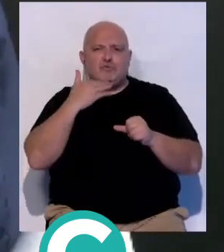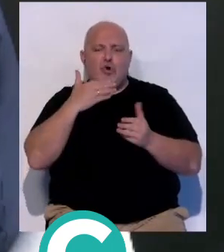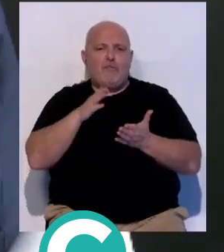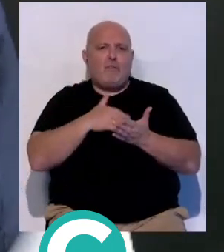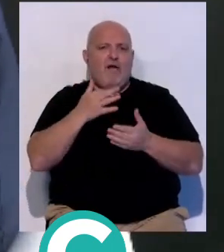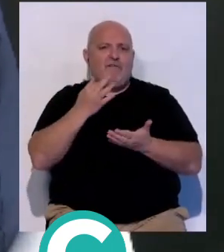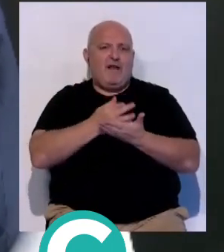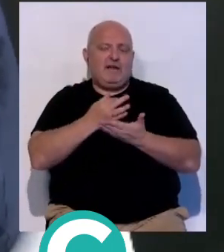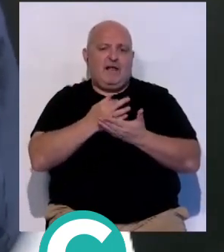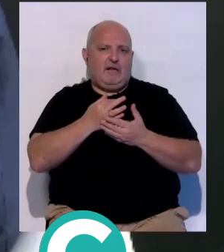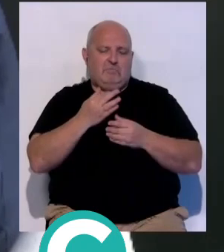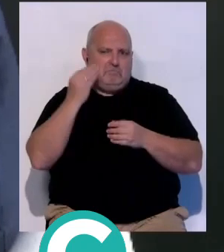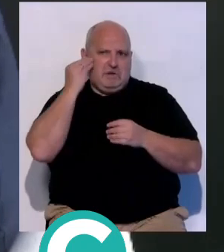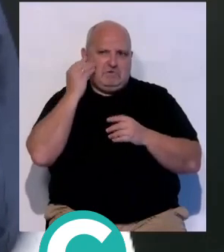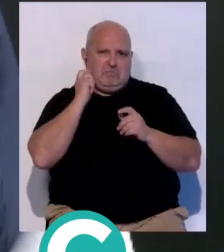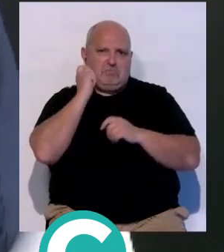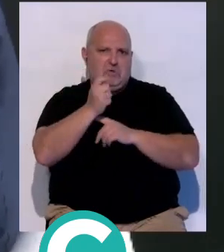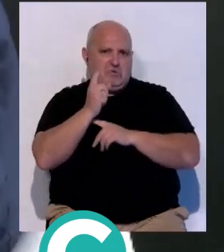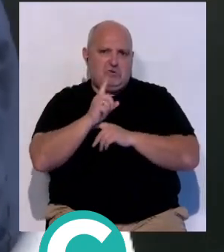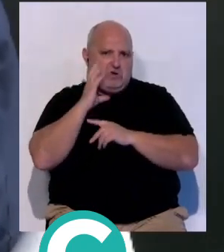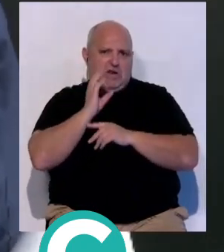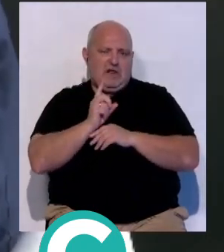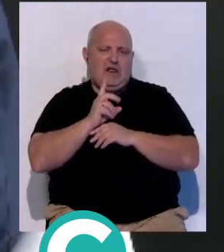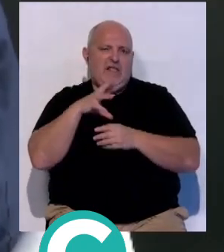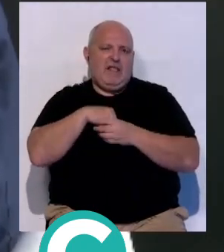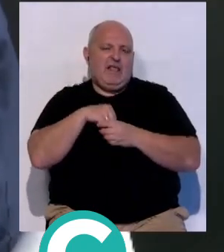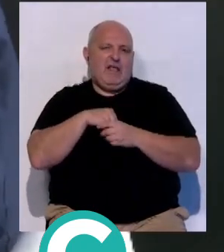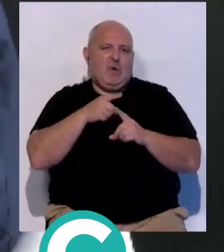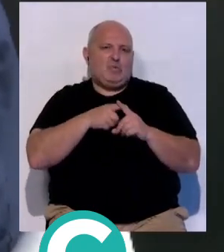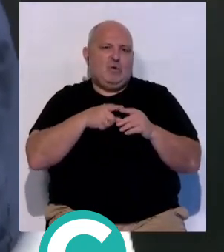nadie le vaya como una tarjeta por eso no está dentro del equilibrio del juego ni del partido